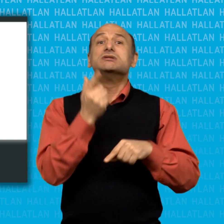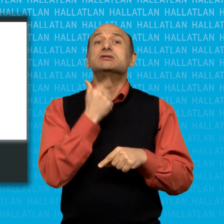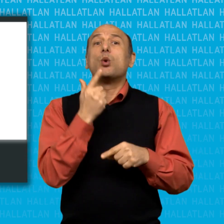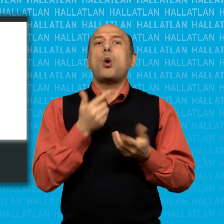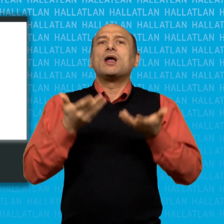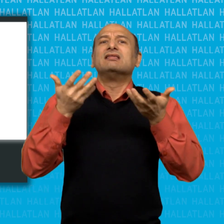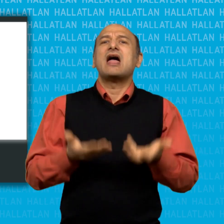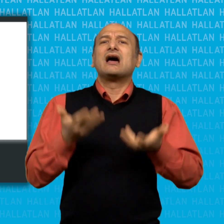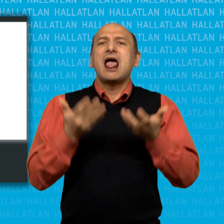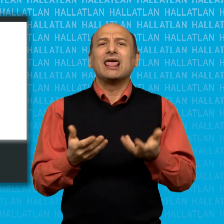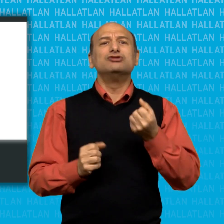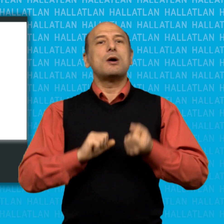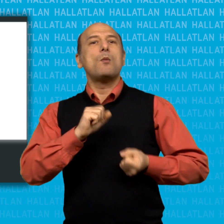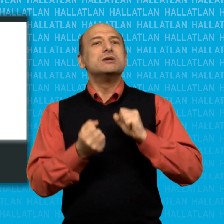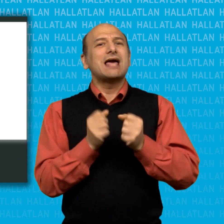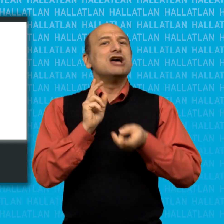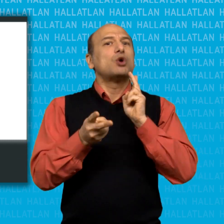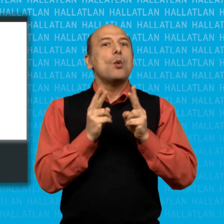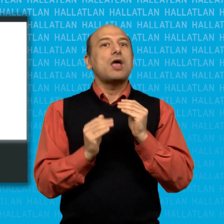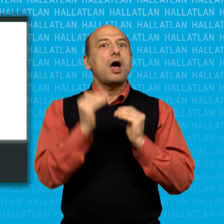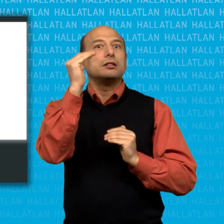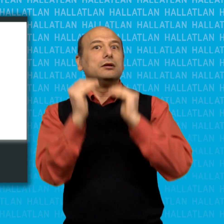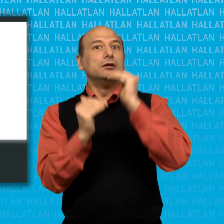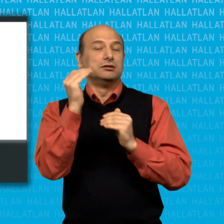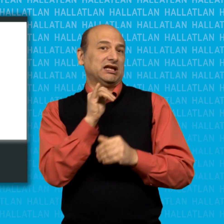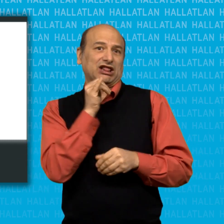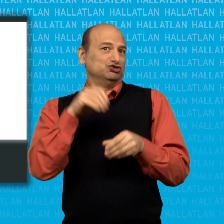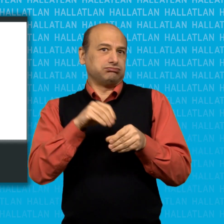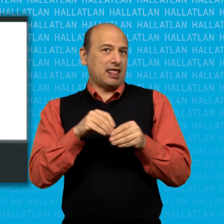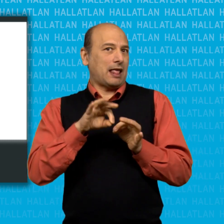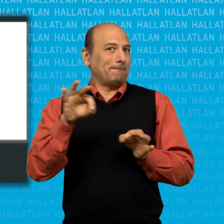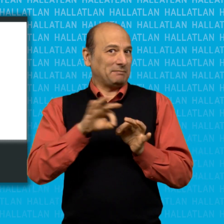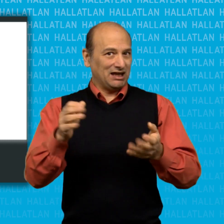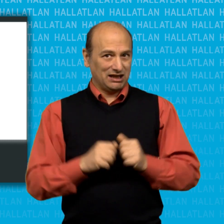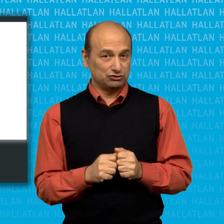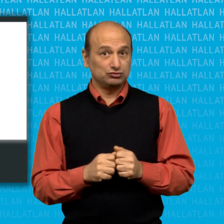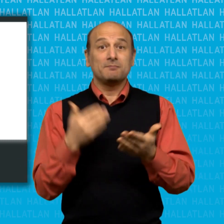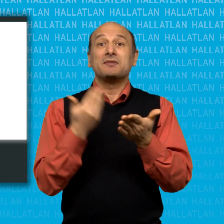és nem vizsgálják annak cukorterhelésre történő mozgását.